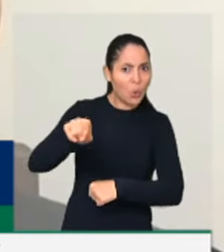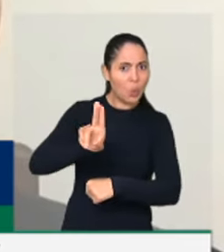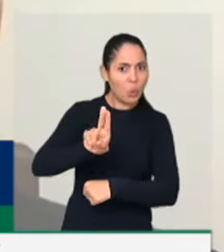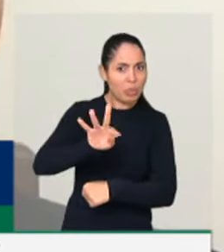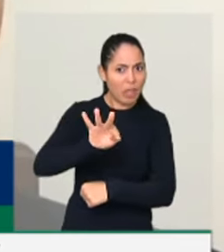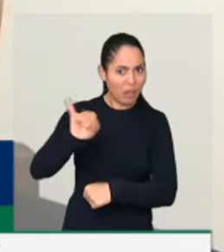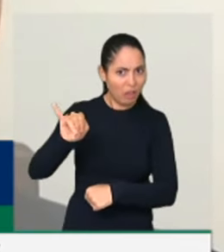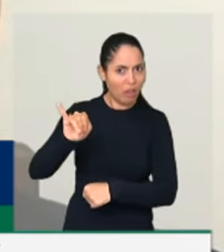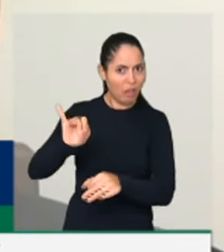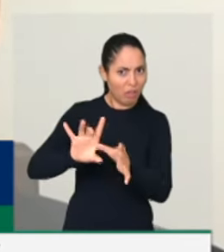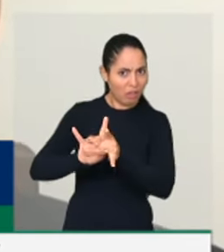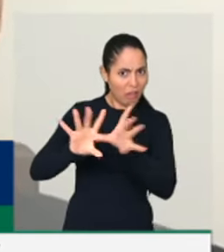O PROBLEMA ENTÃO.... É TER UM INTERMEDIÁRIO.... PARA QUE